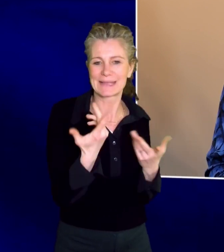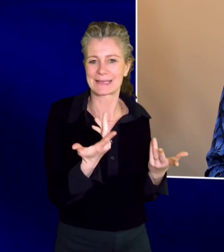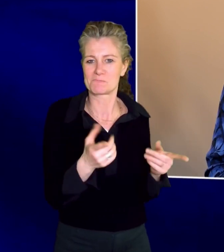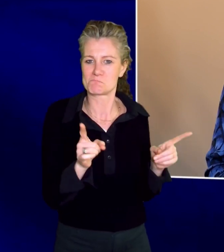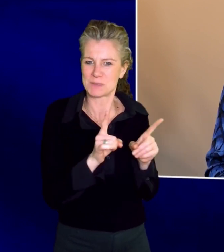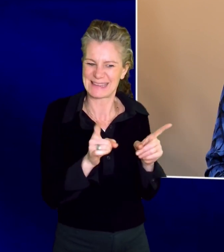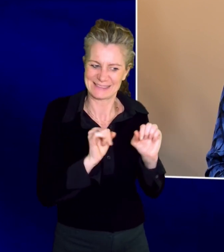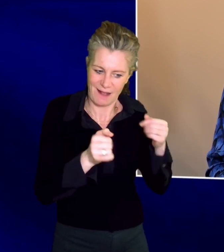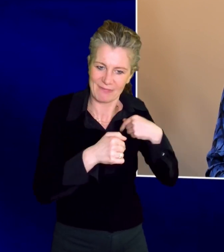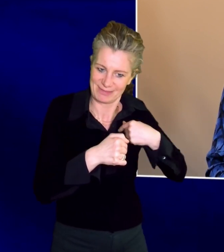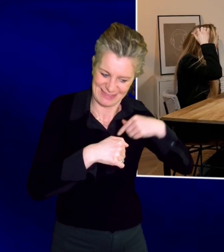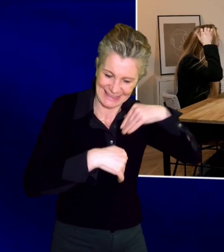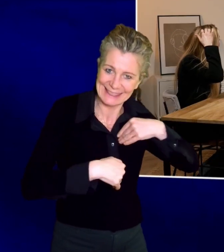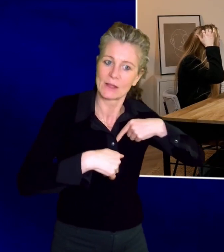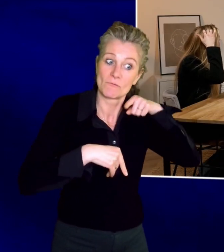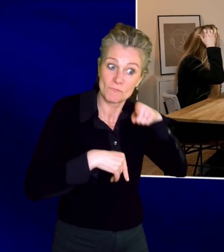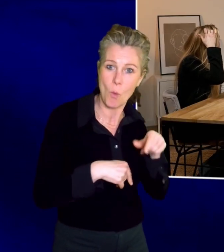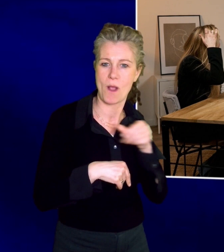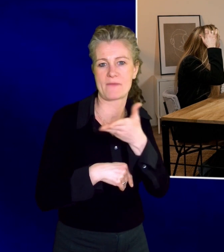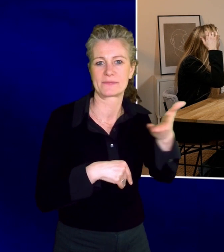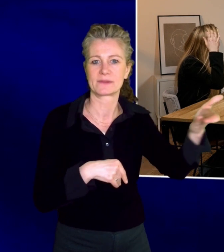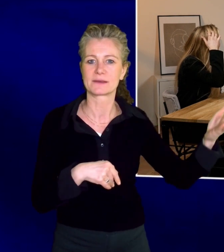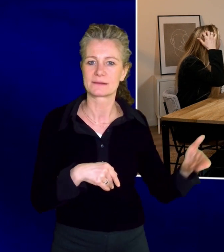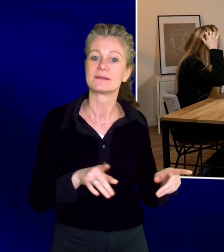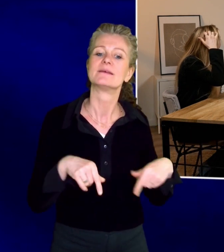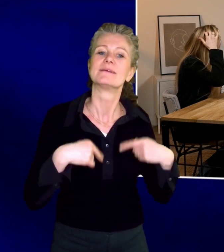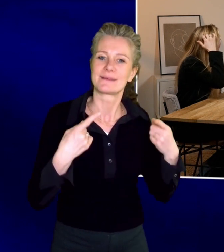En dan kom je weer bij dat opnieuw genieten en de veerkracht. -Ja.